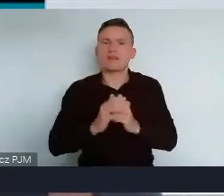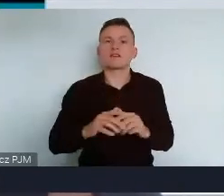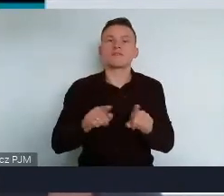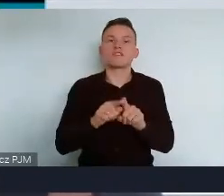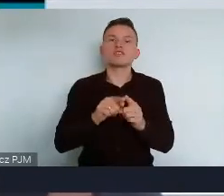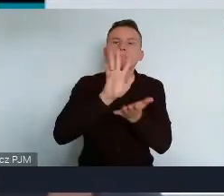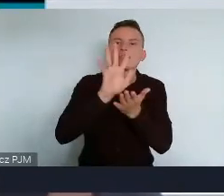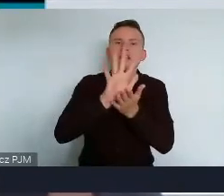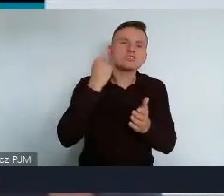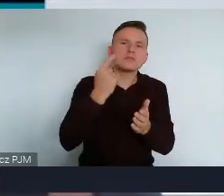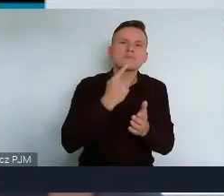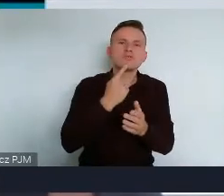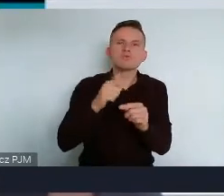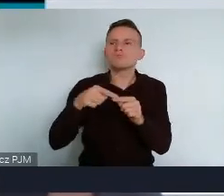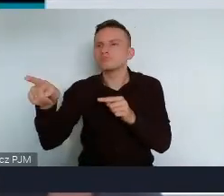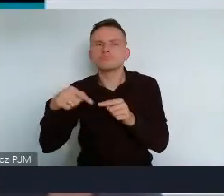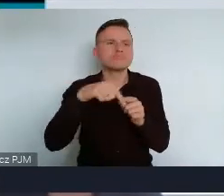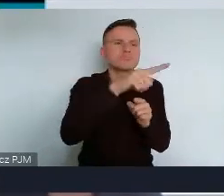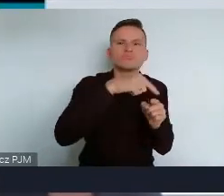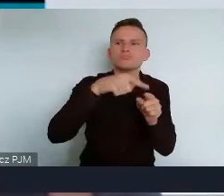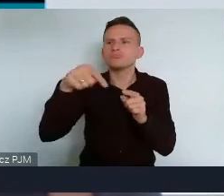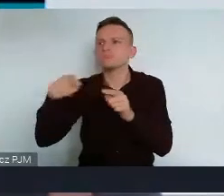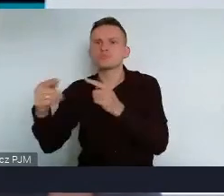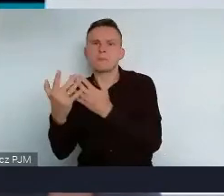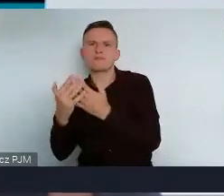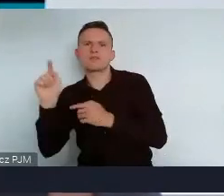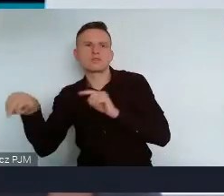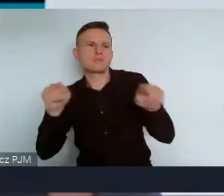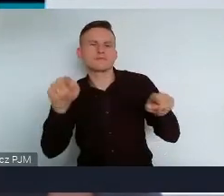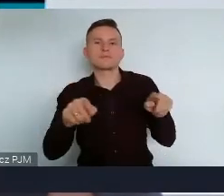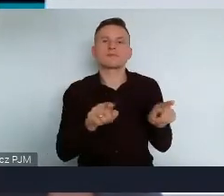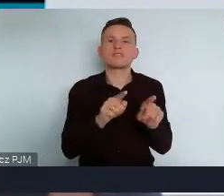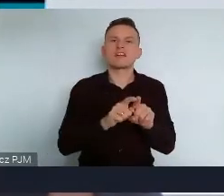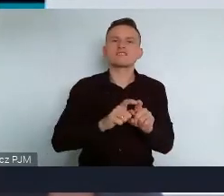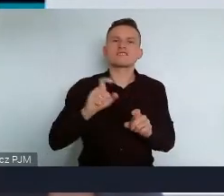jednocześnie inwestują w innowacje cyfrowe, klimatyczne,